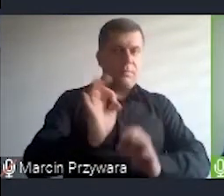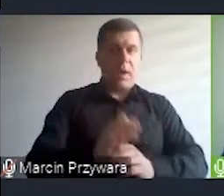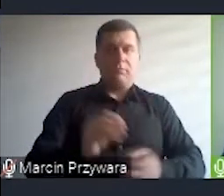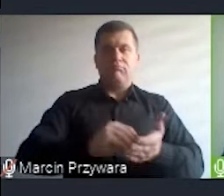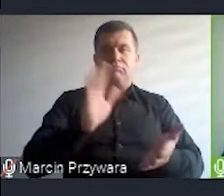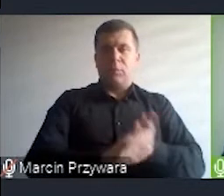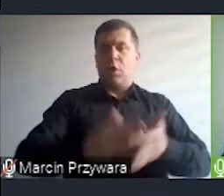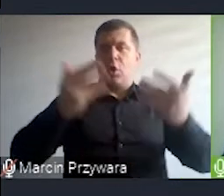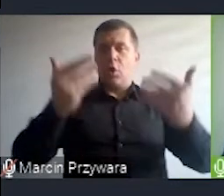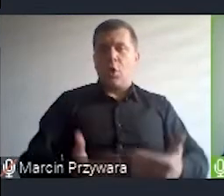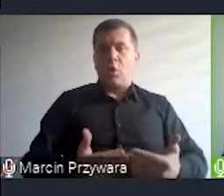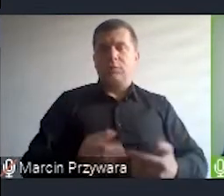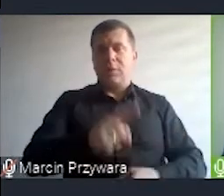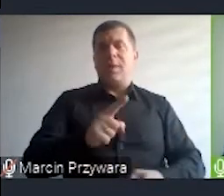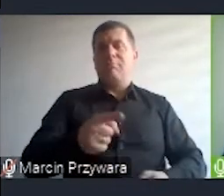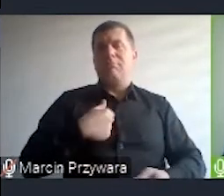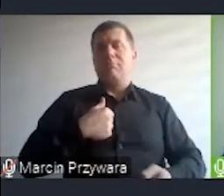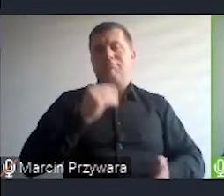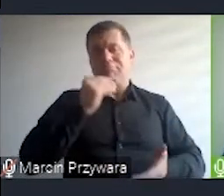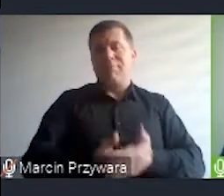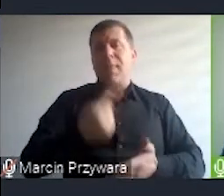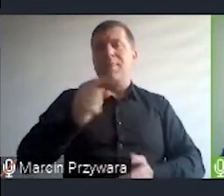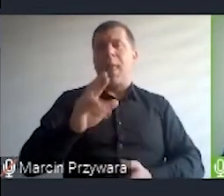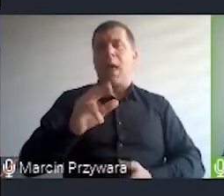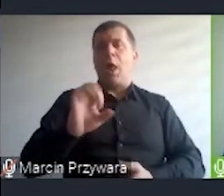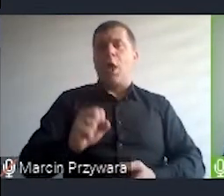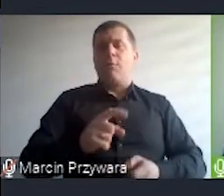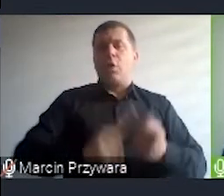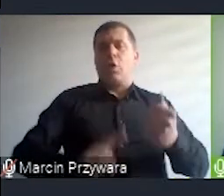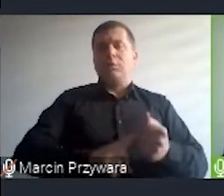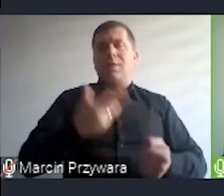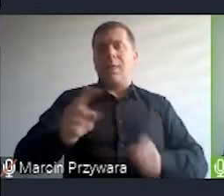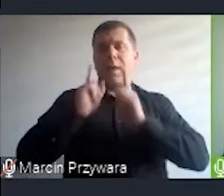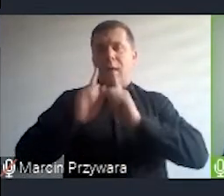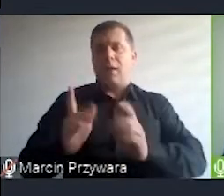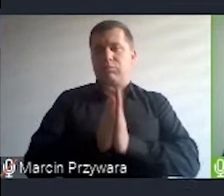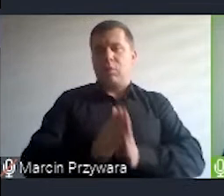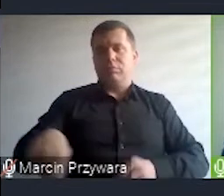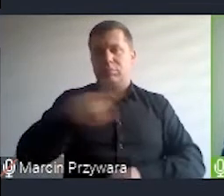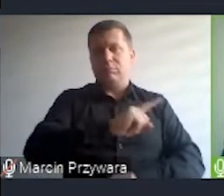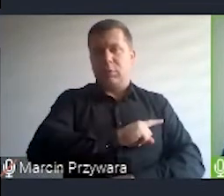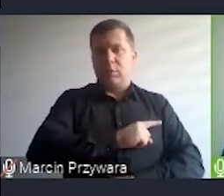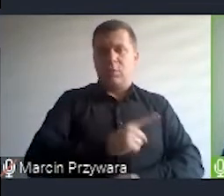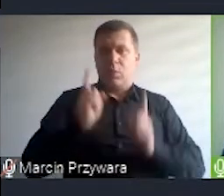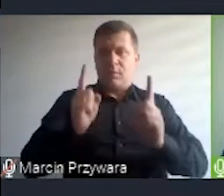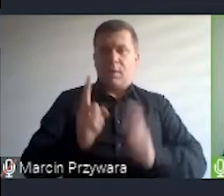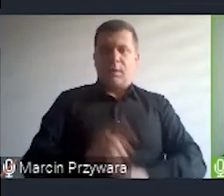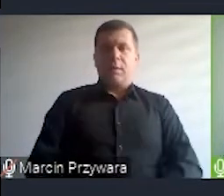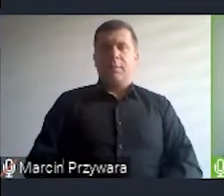umieszczam rozliczanie tego deklarowanego wydatku a nie realnego wydatku. Na to zwracajcie proszę ogromną uwagę.